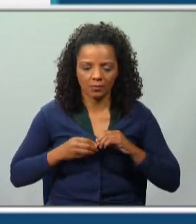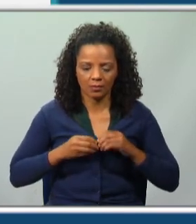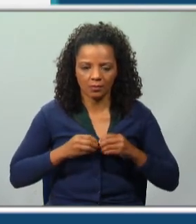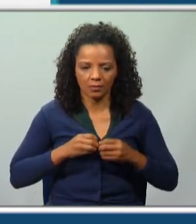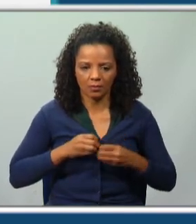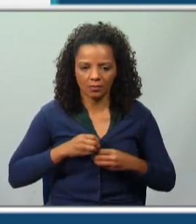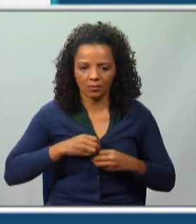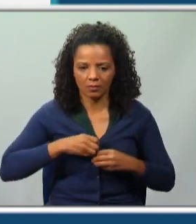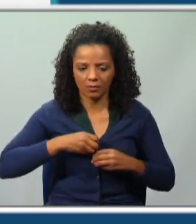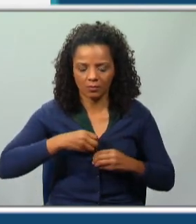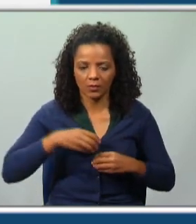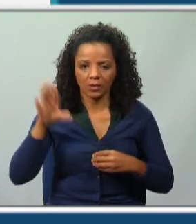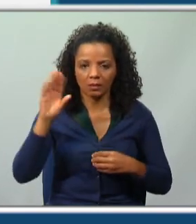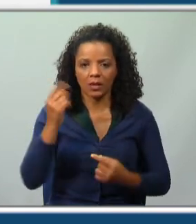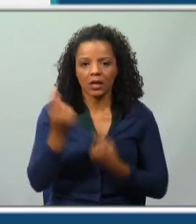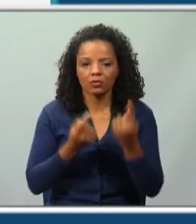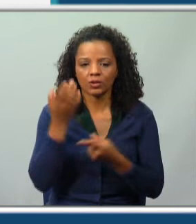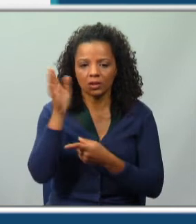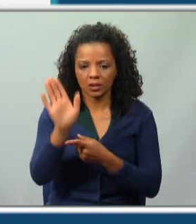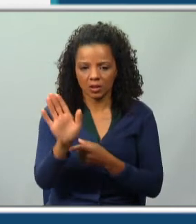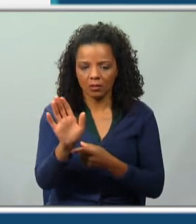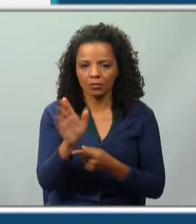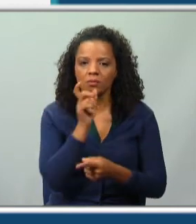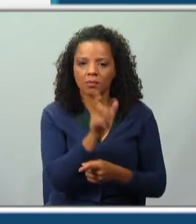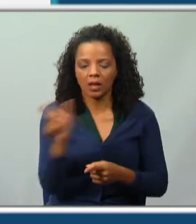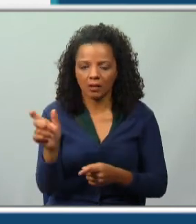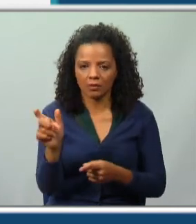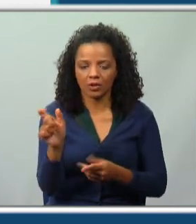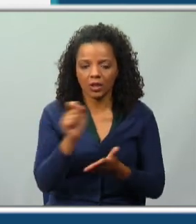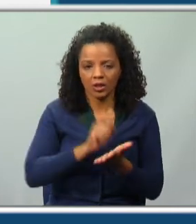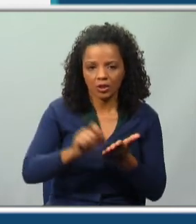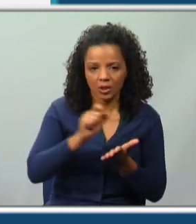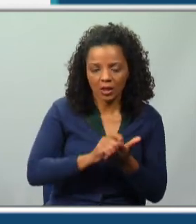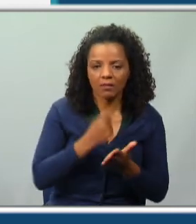homônimas o mesmo é dizer palavras que se pronunciam se escrevem da mesma 同音同義詞相同的是說的話發音自己拼寫相同